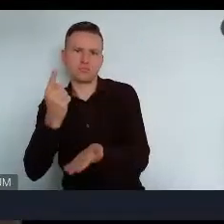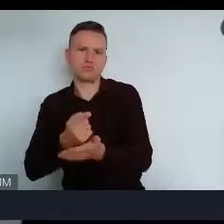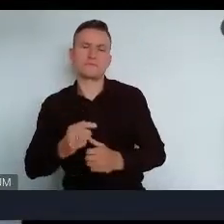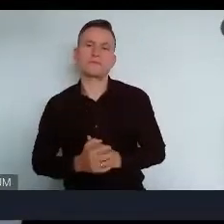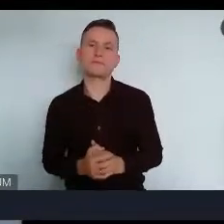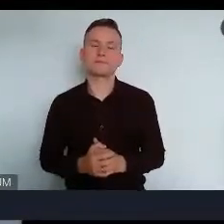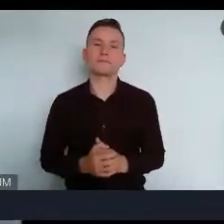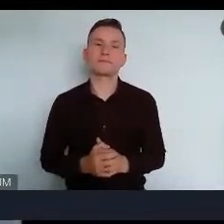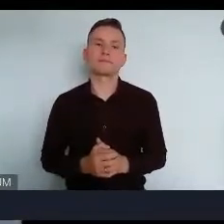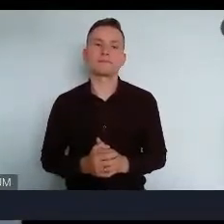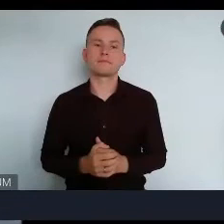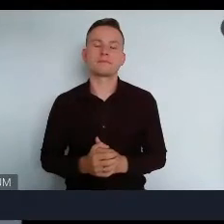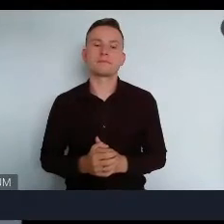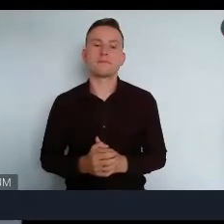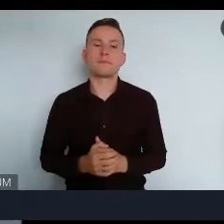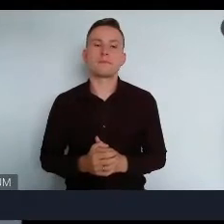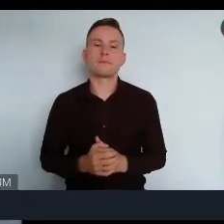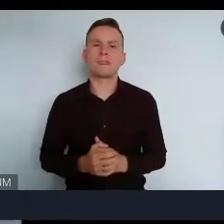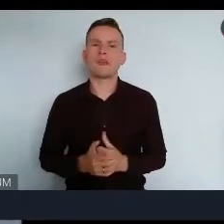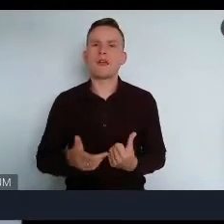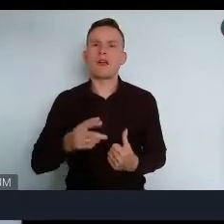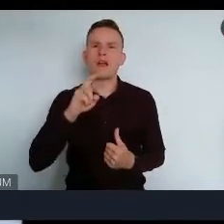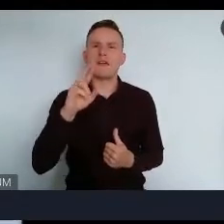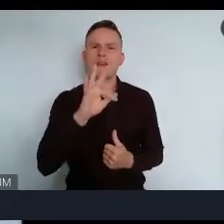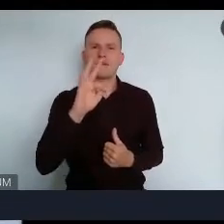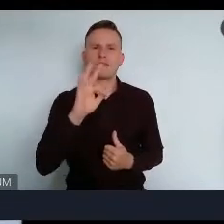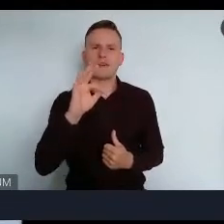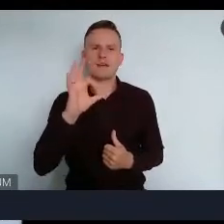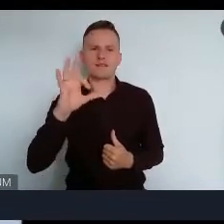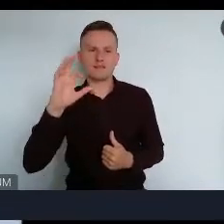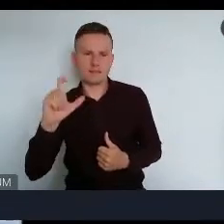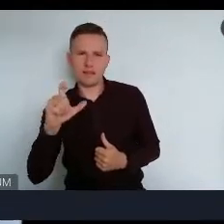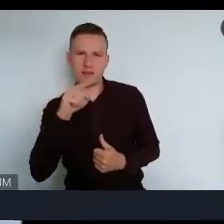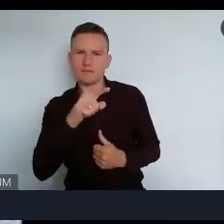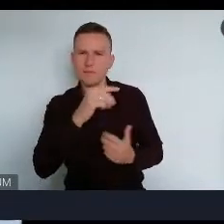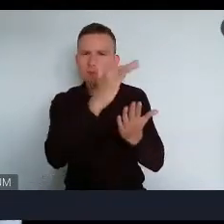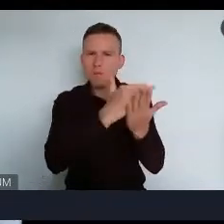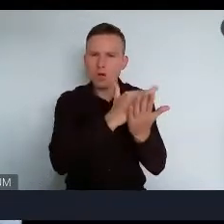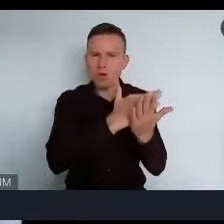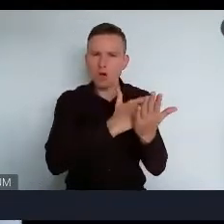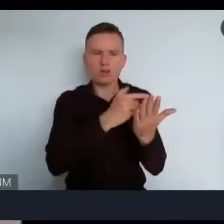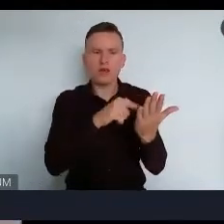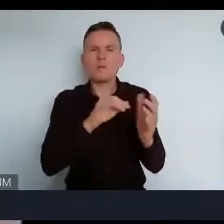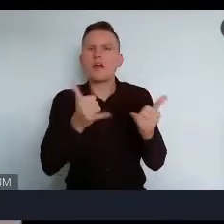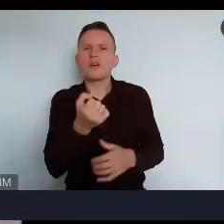W jaki sposób korzystaliście z RFSC? Z przeprowadzonej analizy wynika, że niektóre tematy